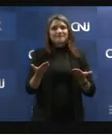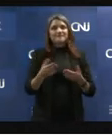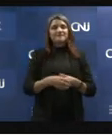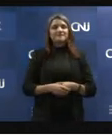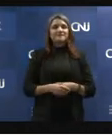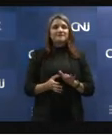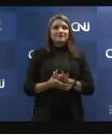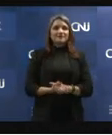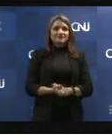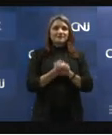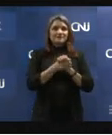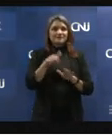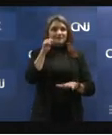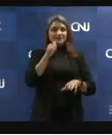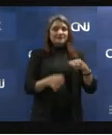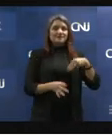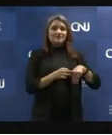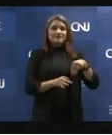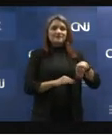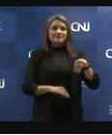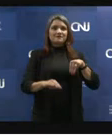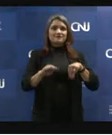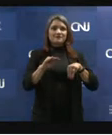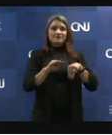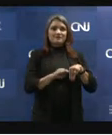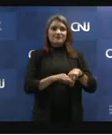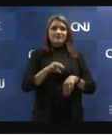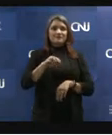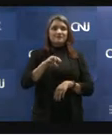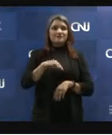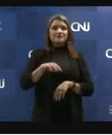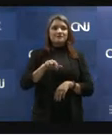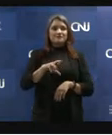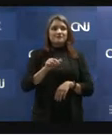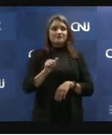A excelentíssima ministra corregedora Serei breve sobre a temática